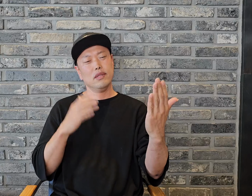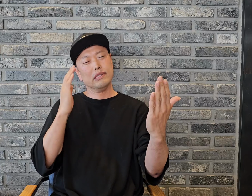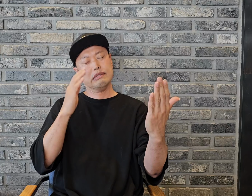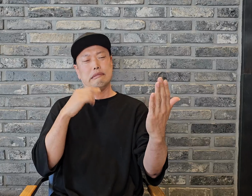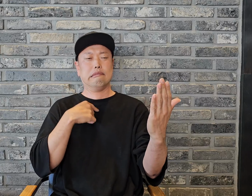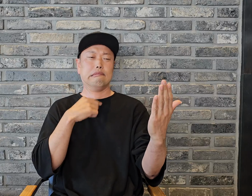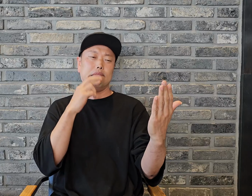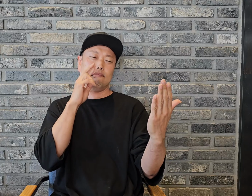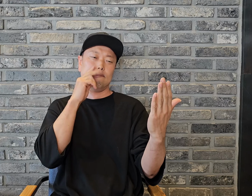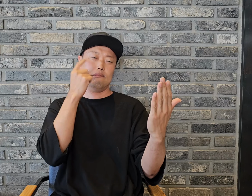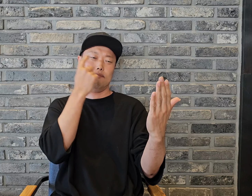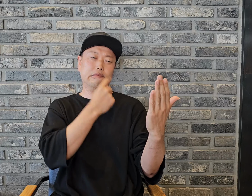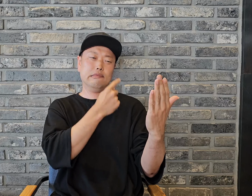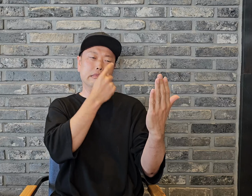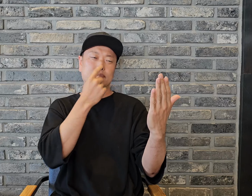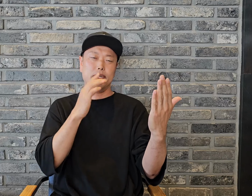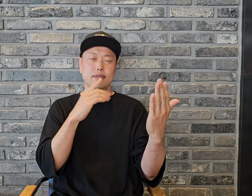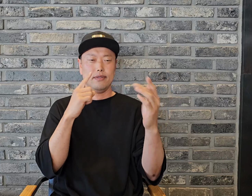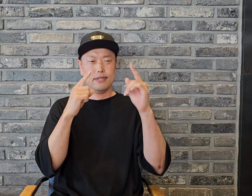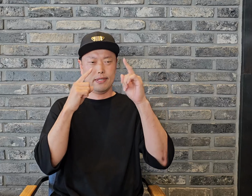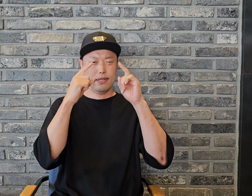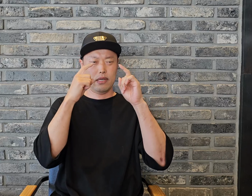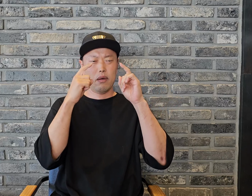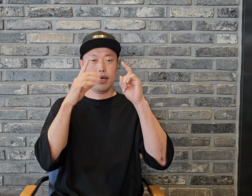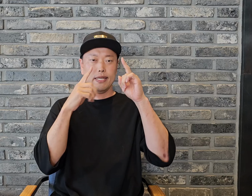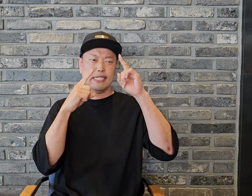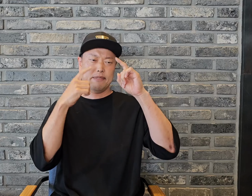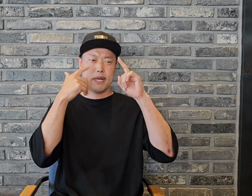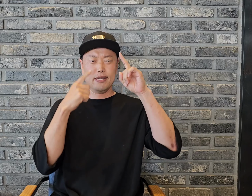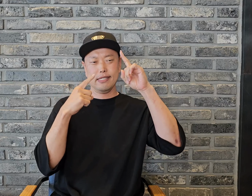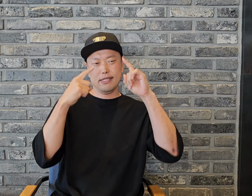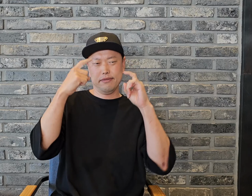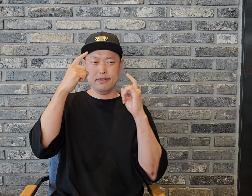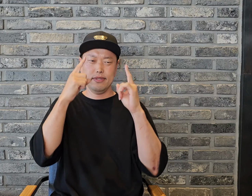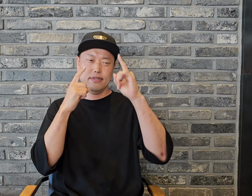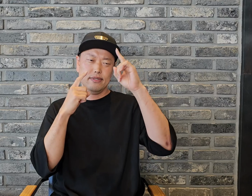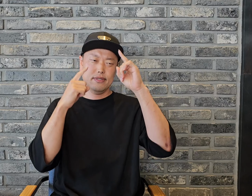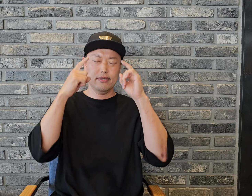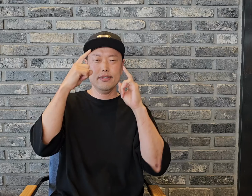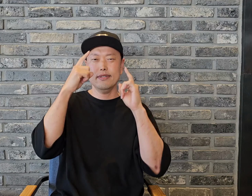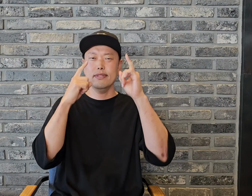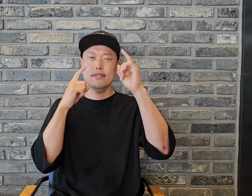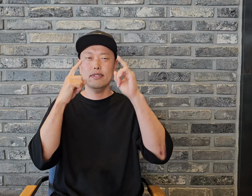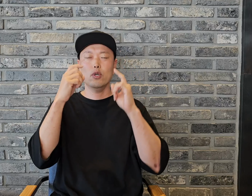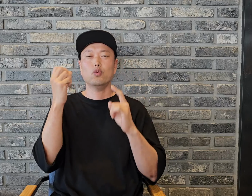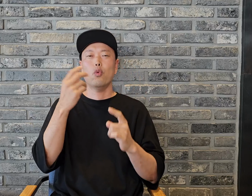auf Fehler überprüft habe. Ich mache Gesichtsausdrücke auf diese und jene Weise, und